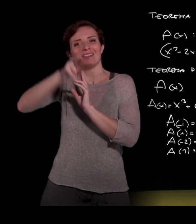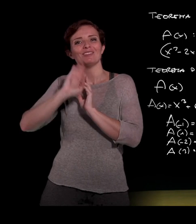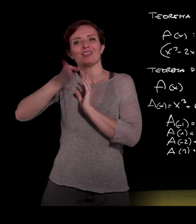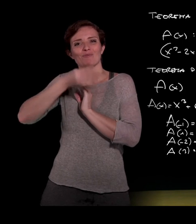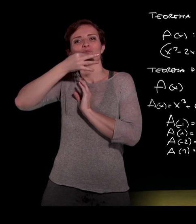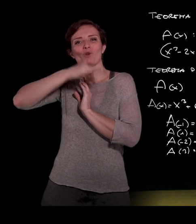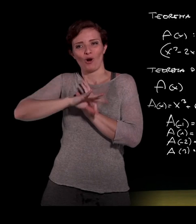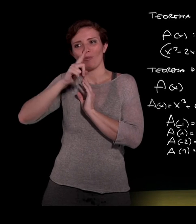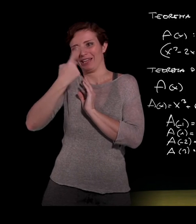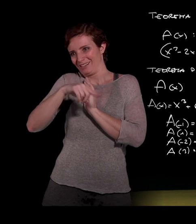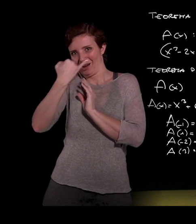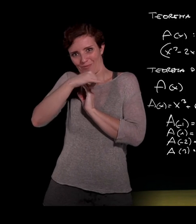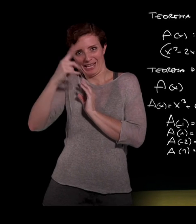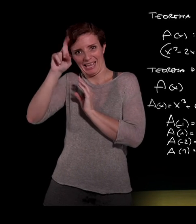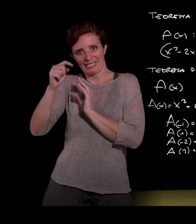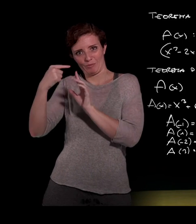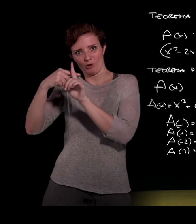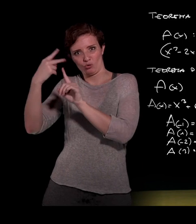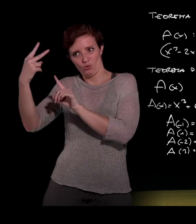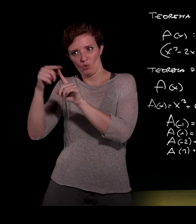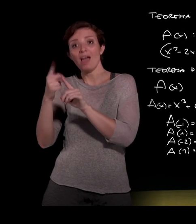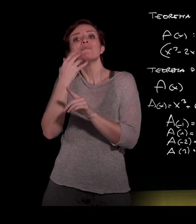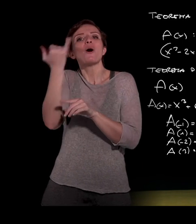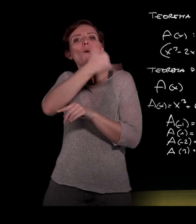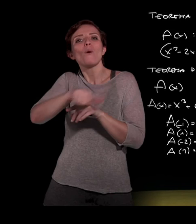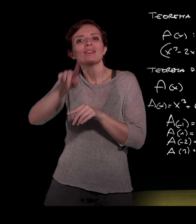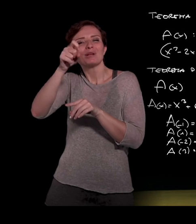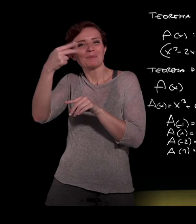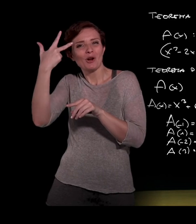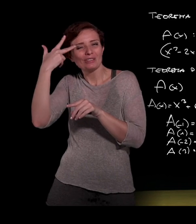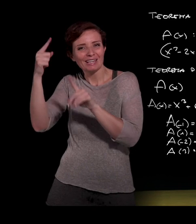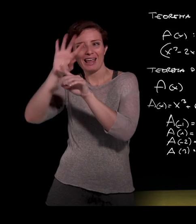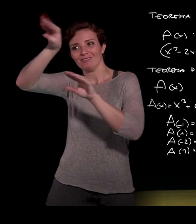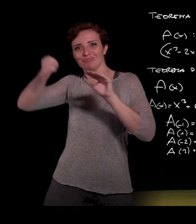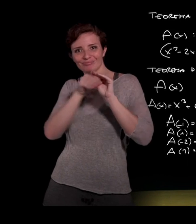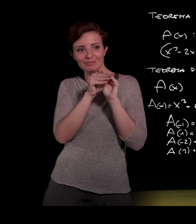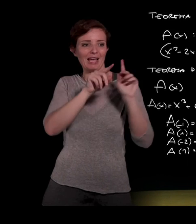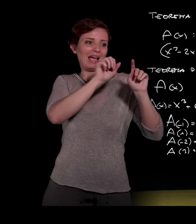sarà pari a 27+54+33+6